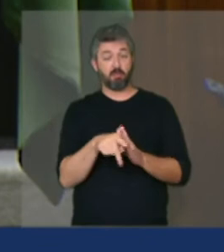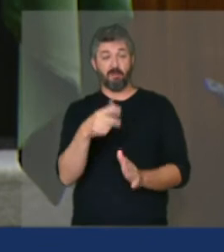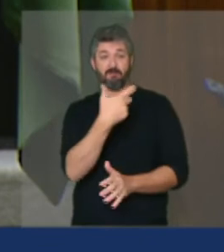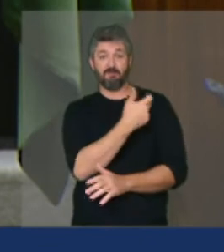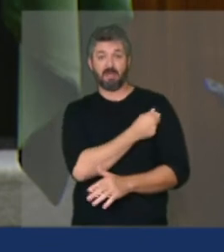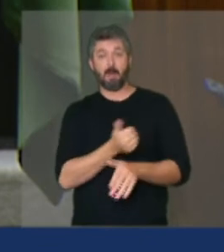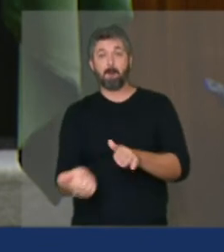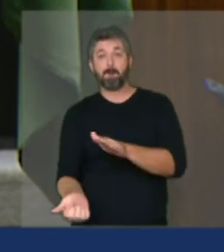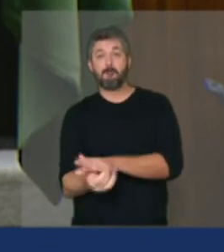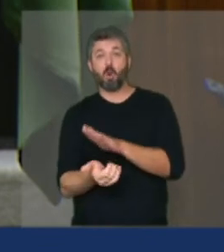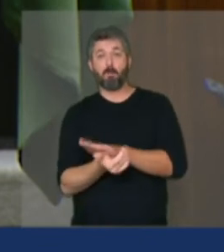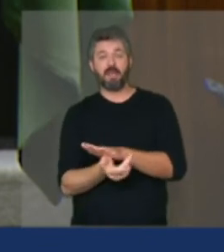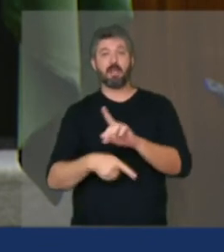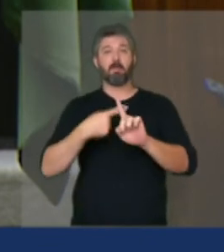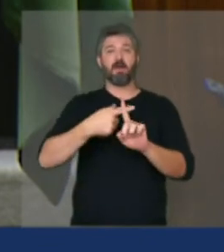COM VACINA, UM DÓLAR DE